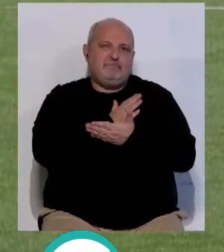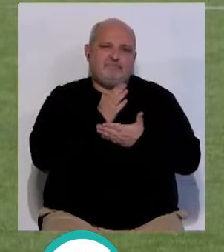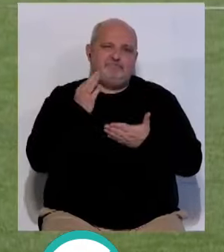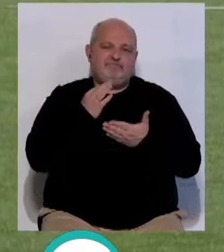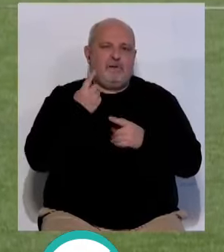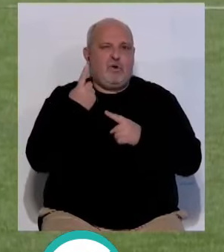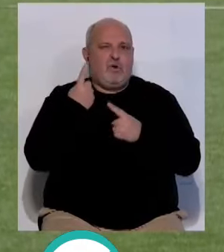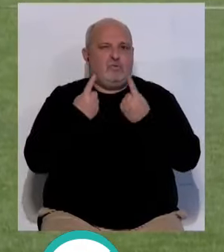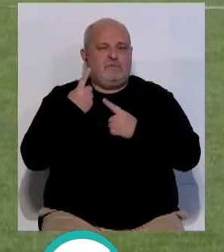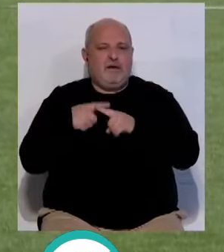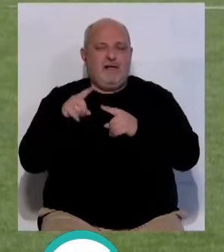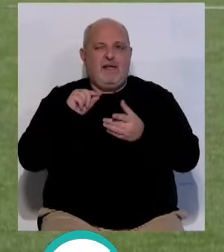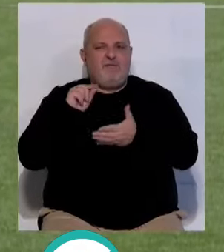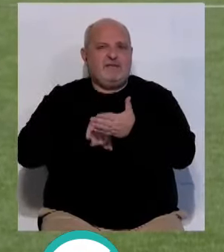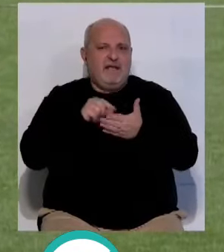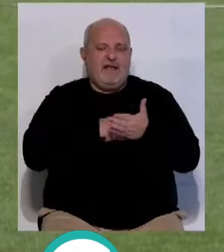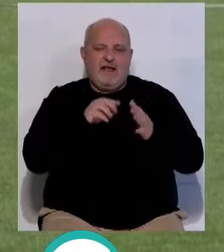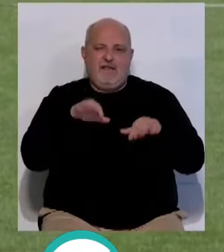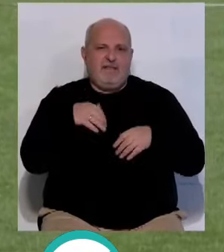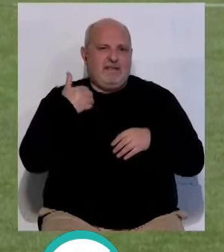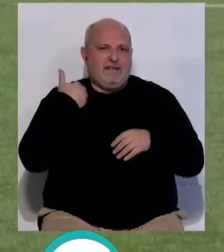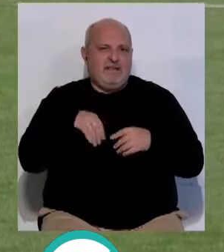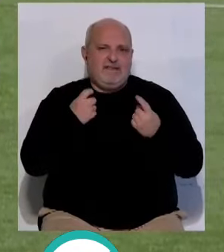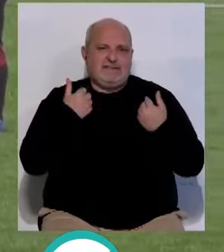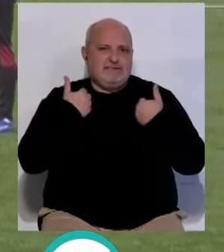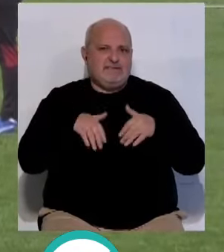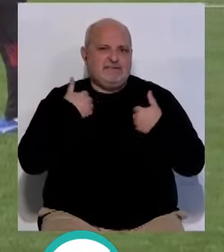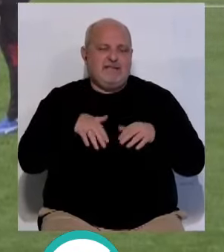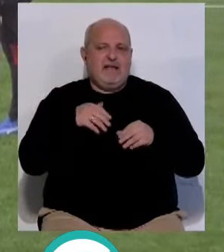cosas en primer lugar el mercado de fichajes creo que el c necesita Sí o sí retoques como dice como